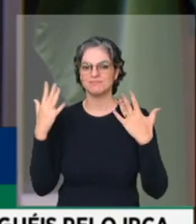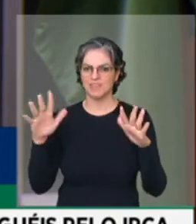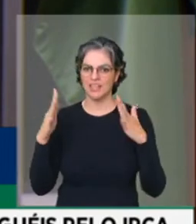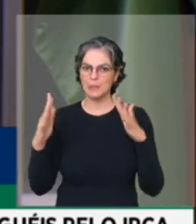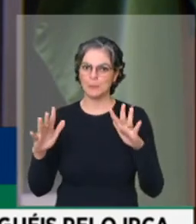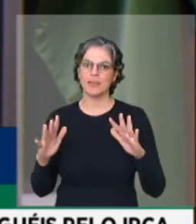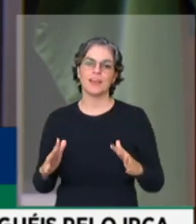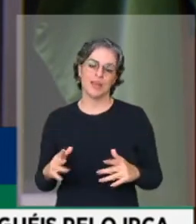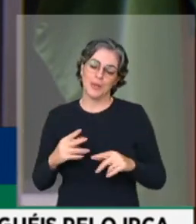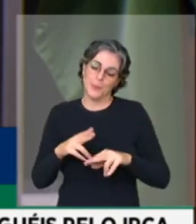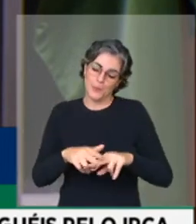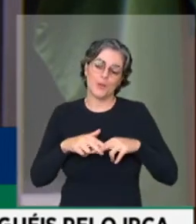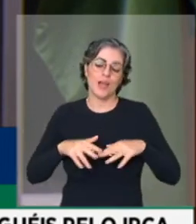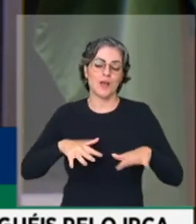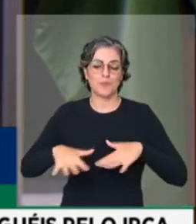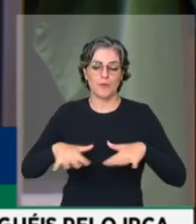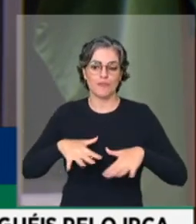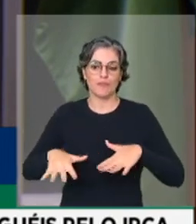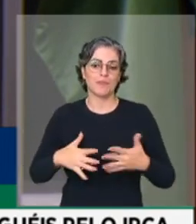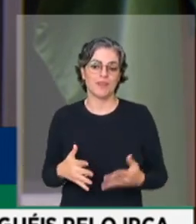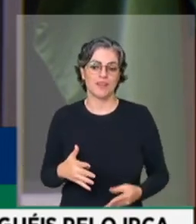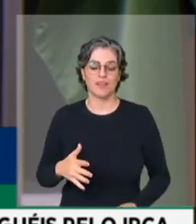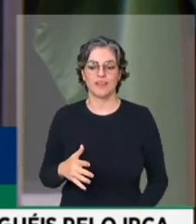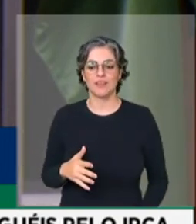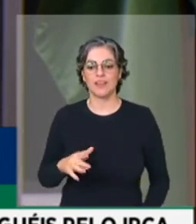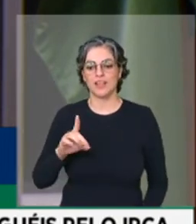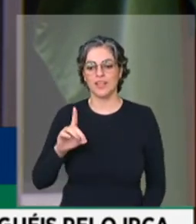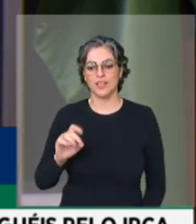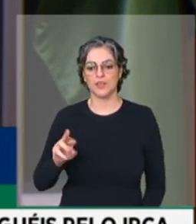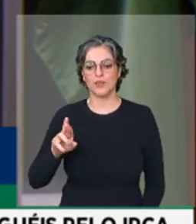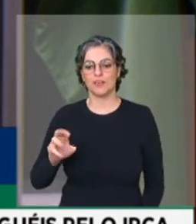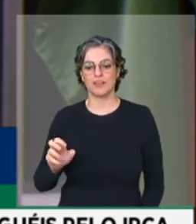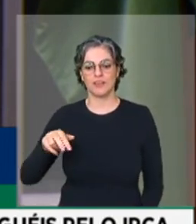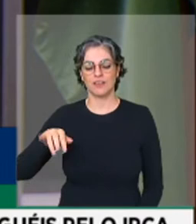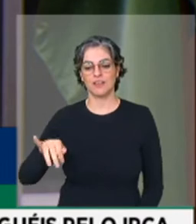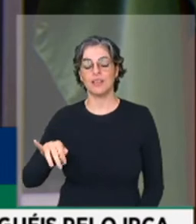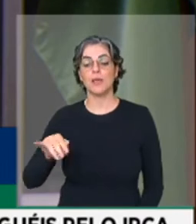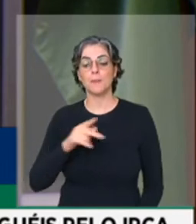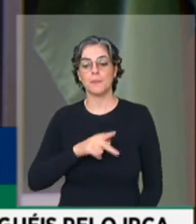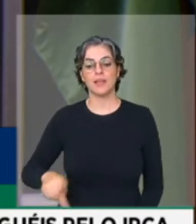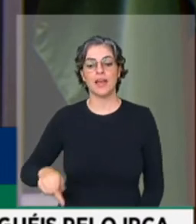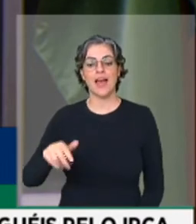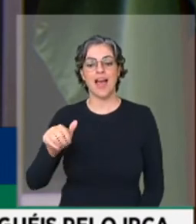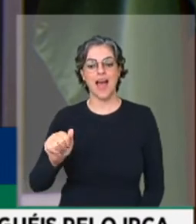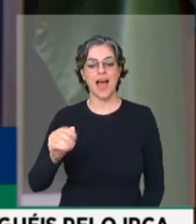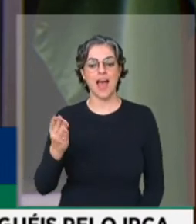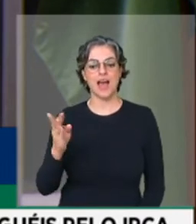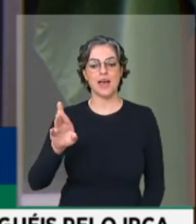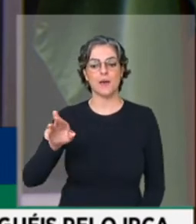PARABENIZAR POR TODA A MOBILIZAÇÃO DO ARANI CARO MORI, PRESIDENTE DA ABSOLUTO RAP, DA ASSOCIAÇÃO BRASILEIRA DE PRODUTORES DE EVENTOS. É UM MOVIMENTO